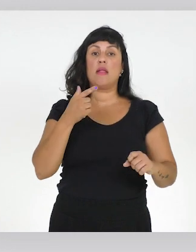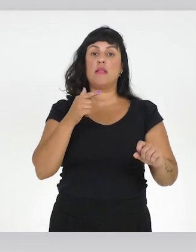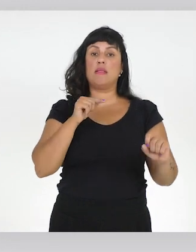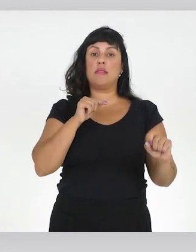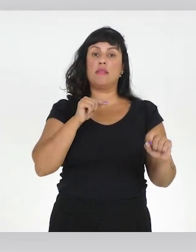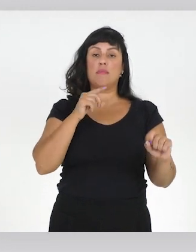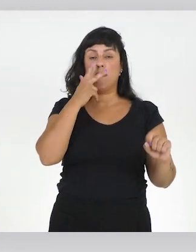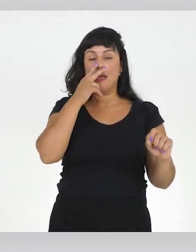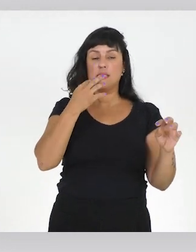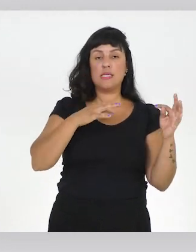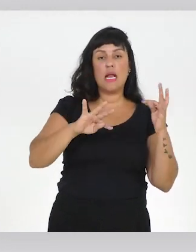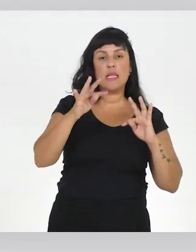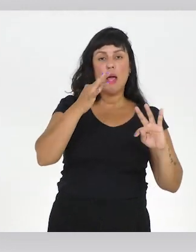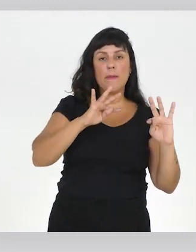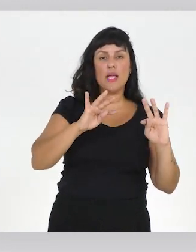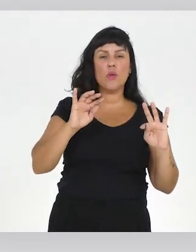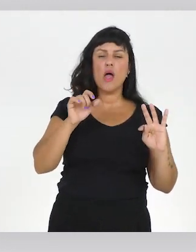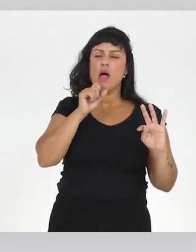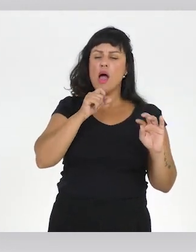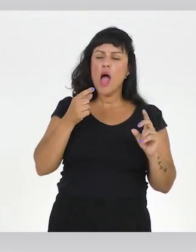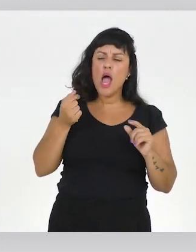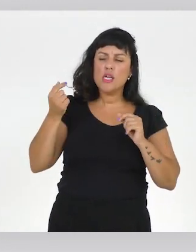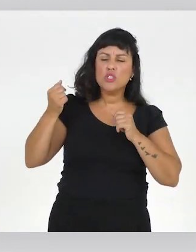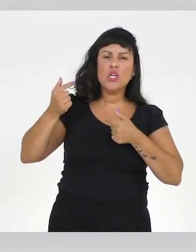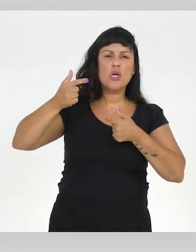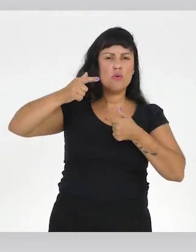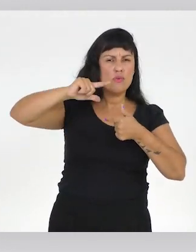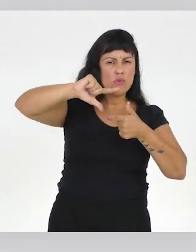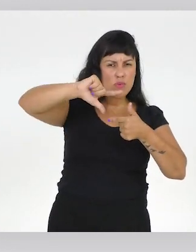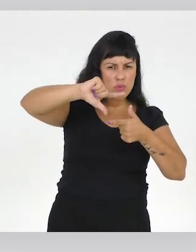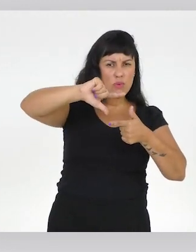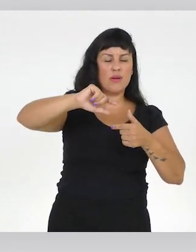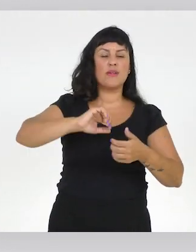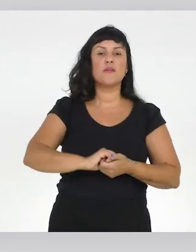Eu vou dar alguns exemplos minimamente dos recursos que a gente